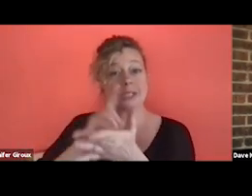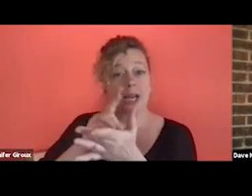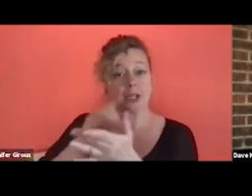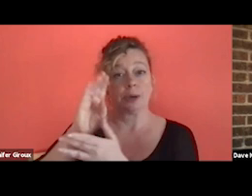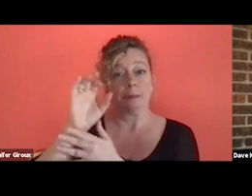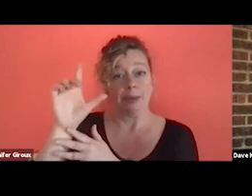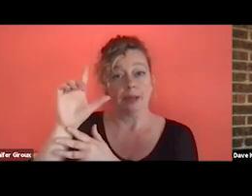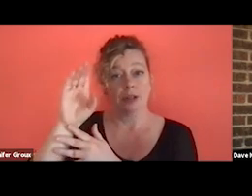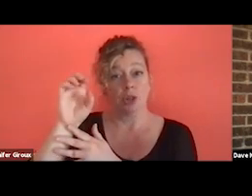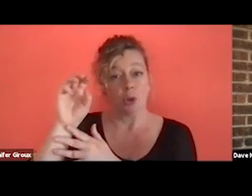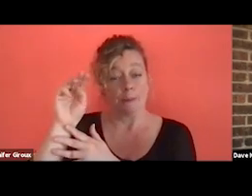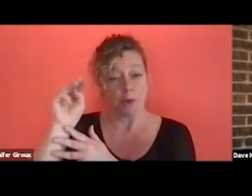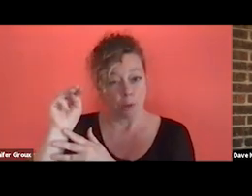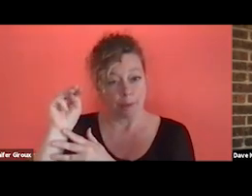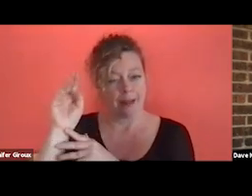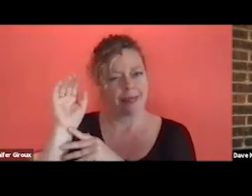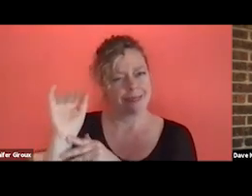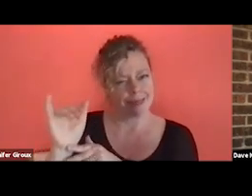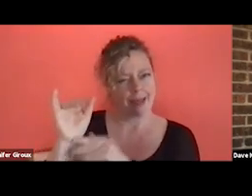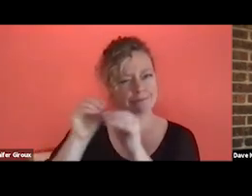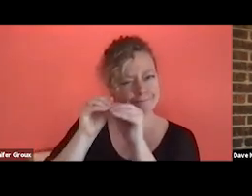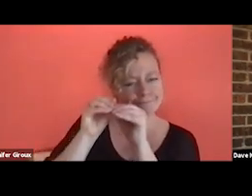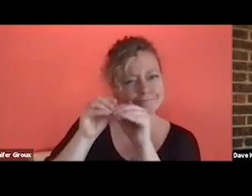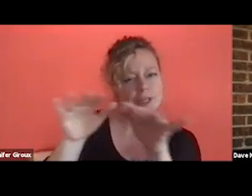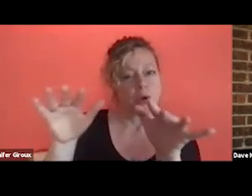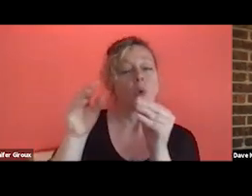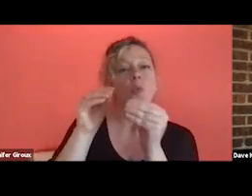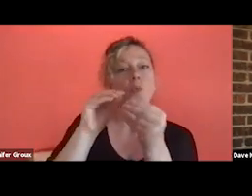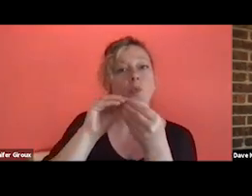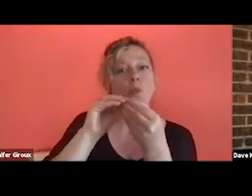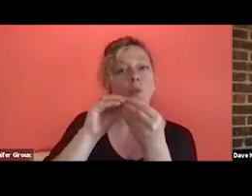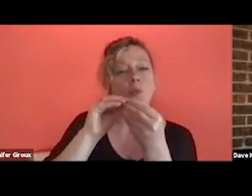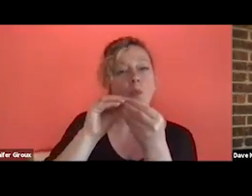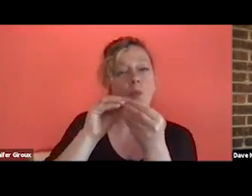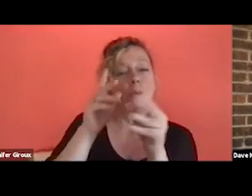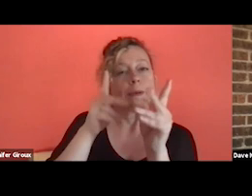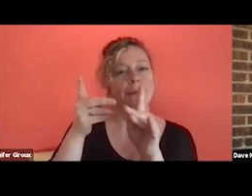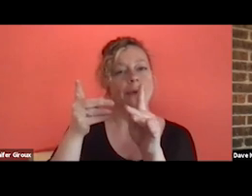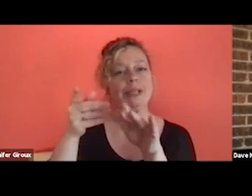Y señaló entonces en esa epidemia, más personas murieron por otras enfermedades crónicas